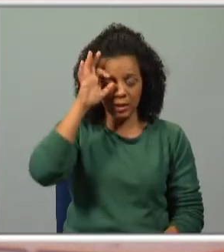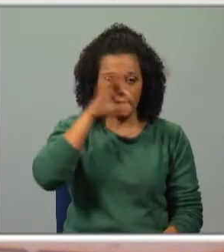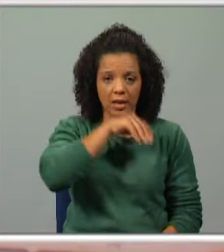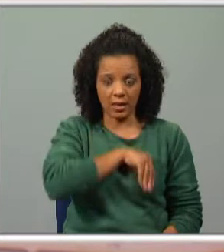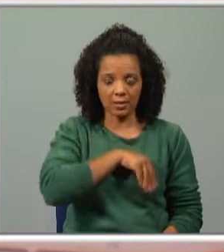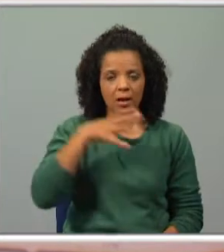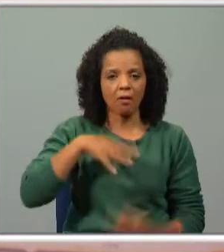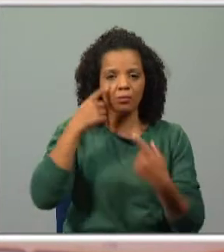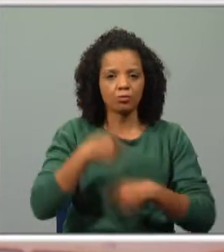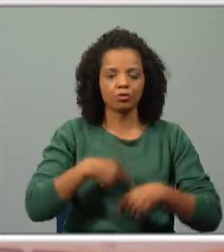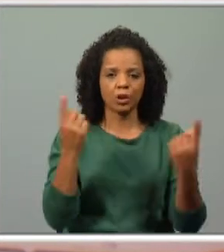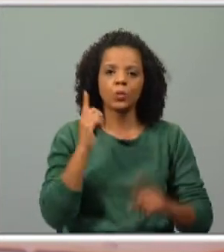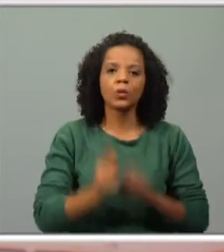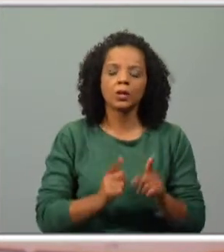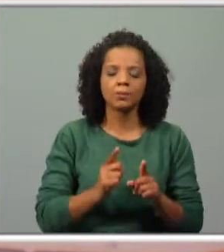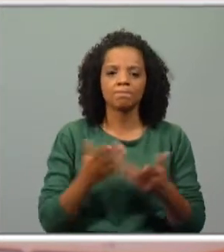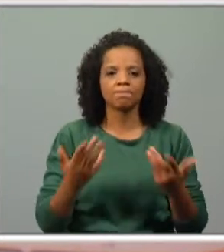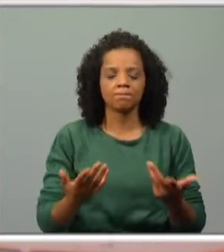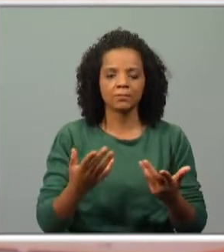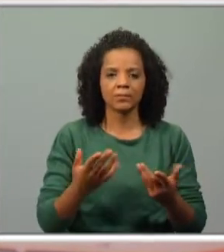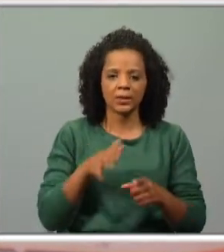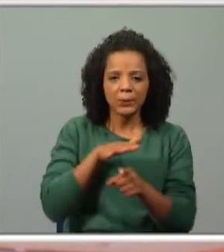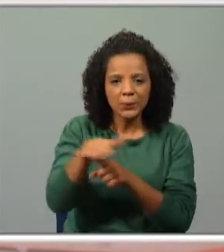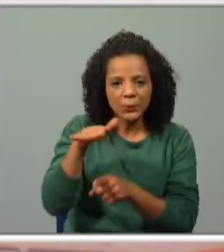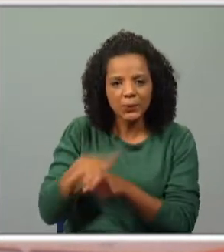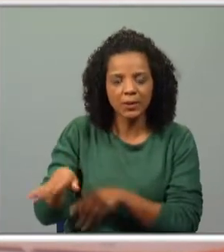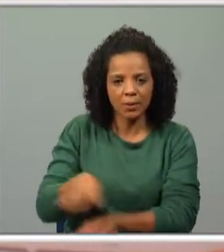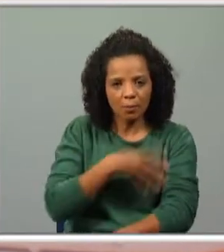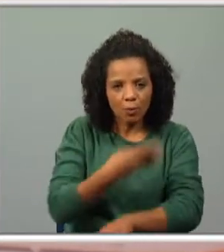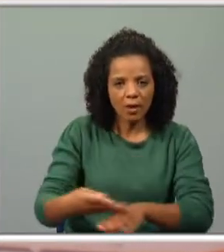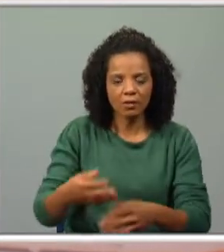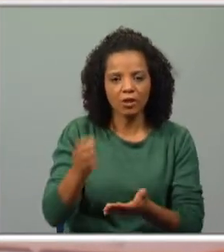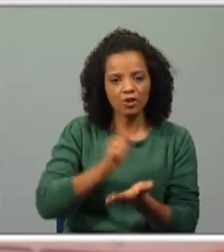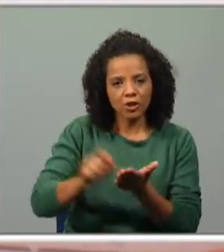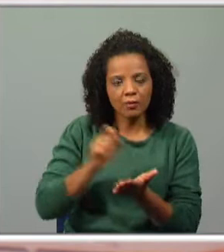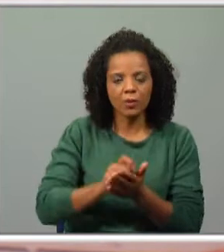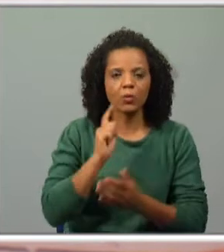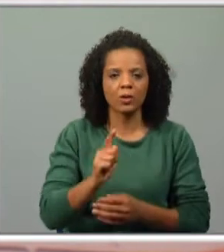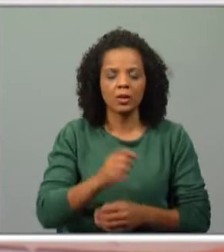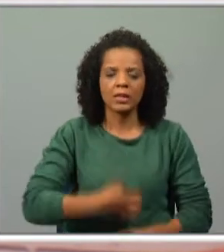aqui inspirar aqui poetas escreverem sobre o sentimentos elevadíssimos e 在這裡激發詩人寫作關於最崇高的感情和